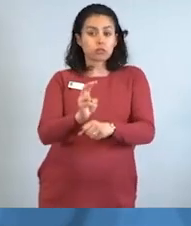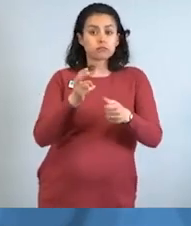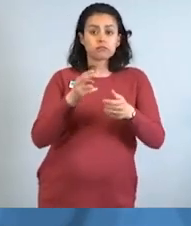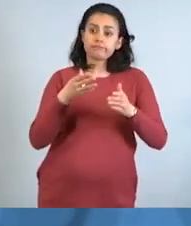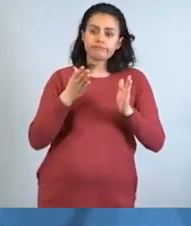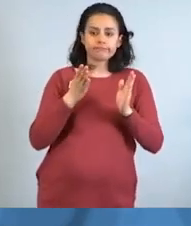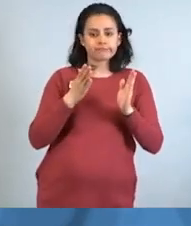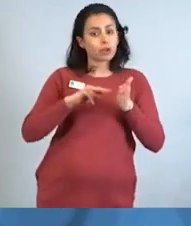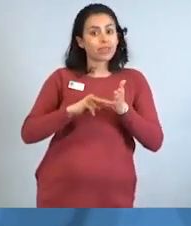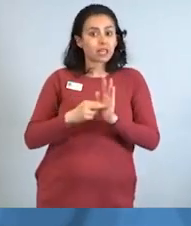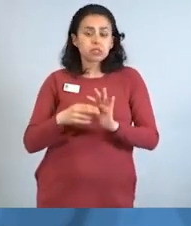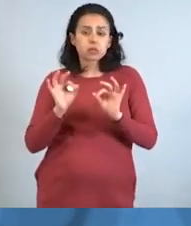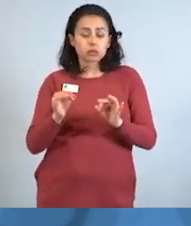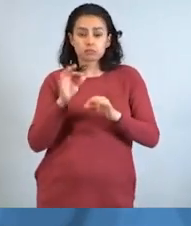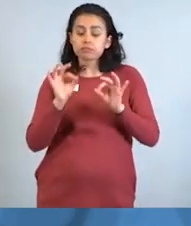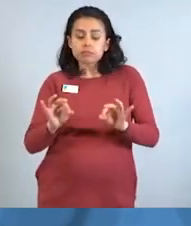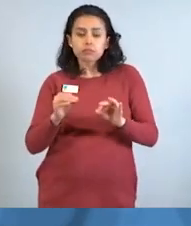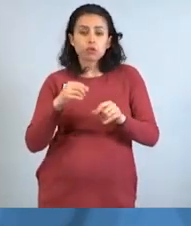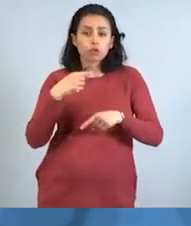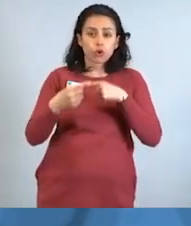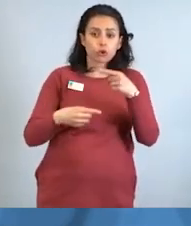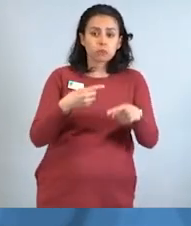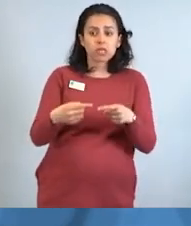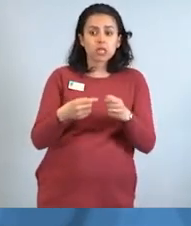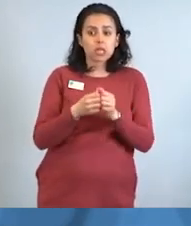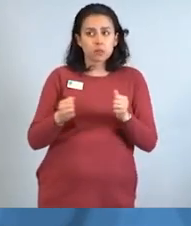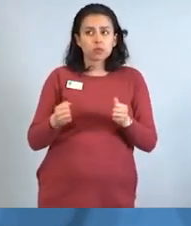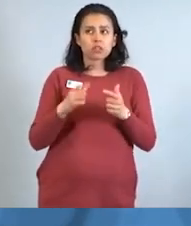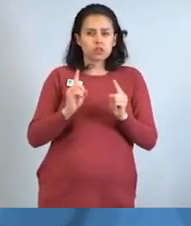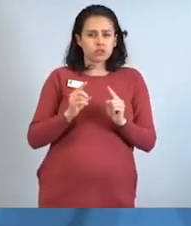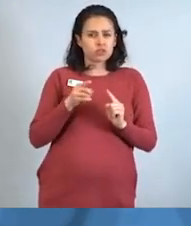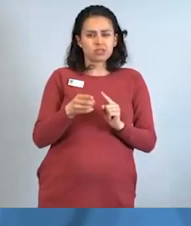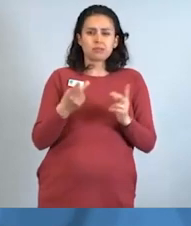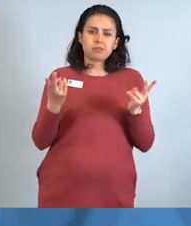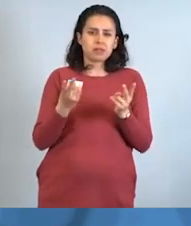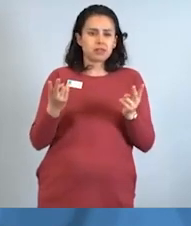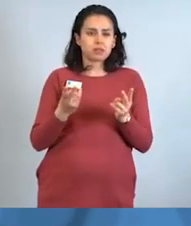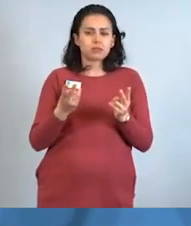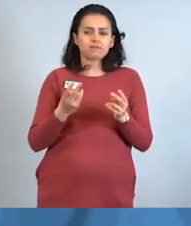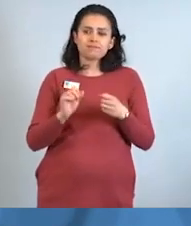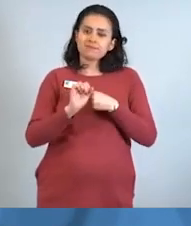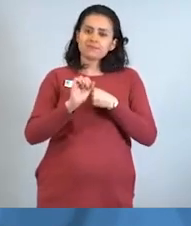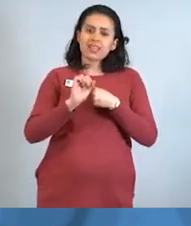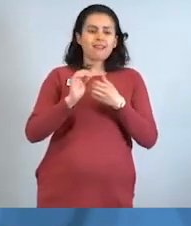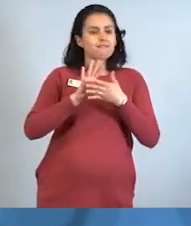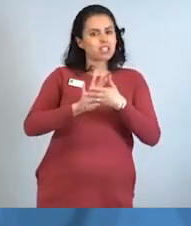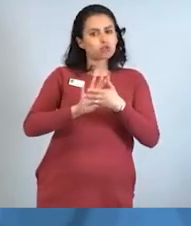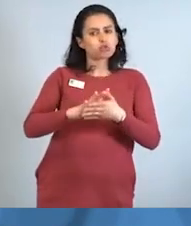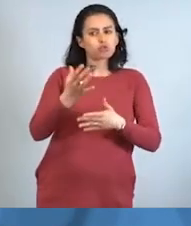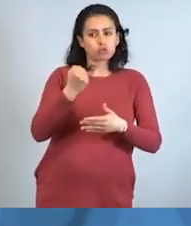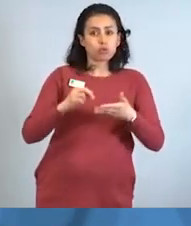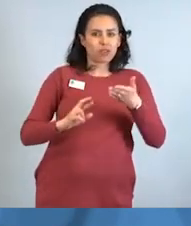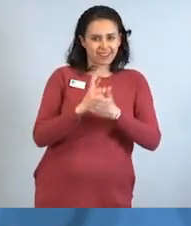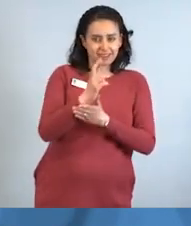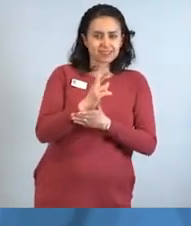että voi ajatella perimällä olevan jotain merkitystä, varsinkin jos kyseessä on autoimmuunireaktio.